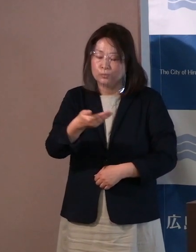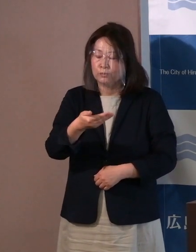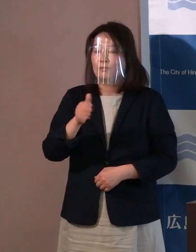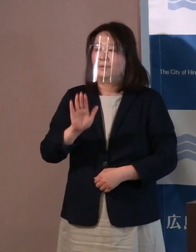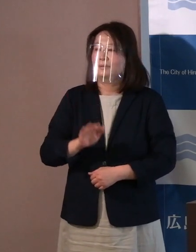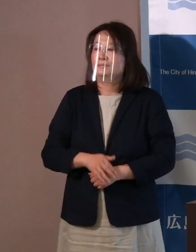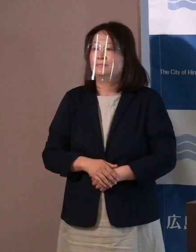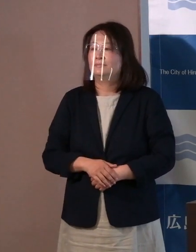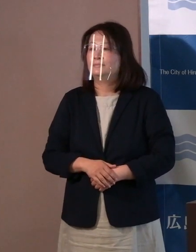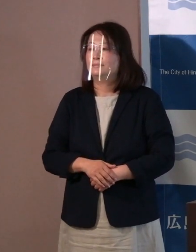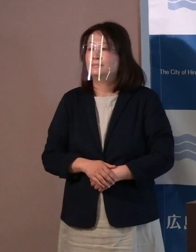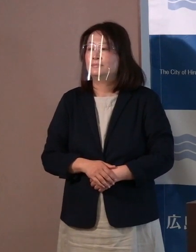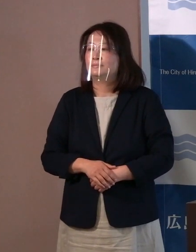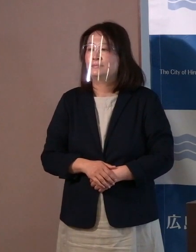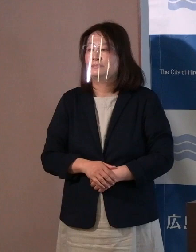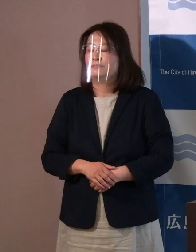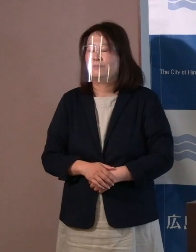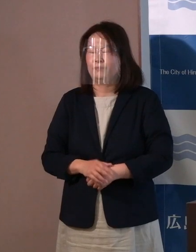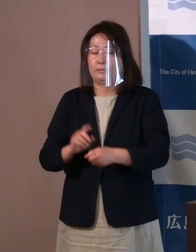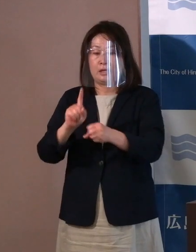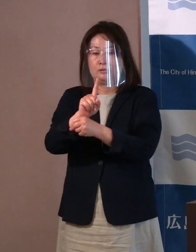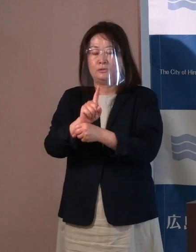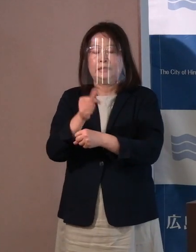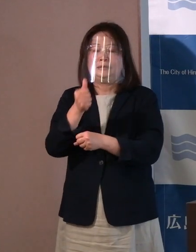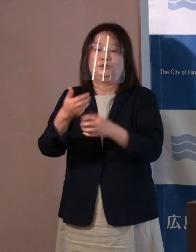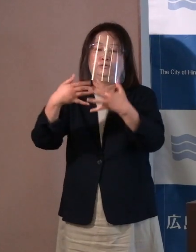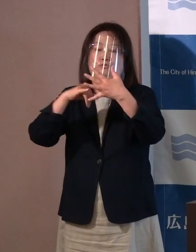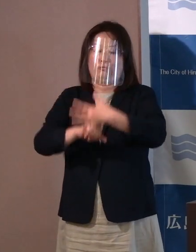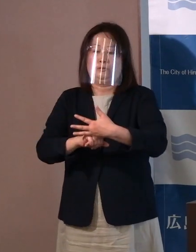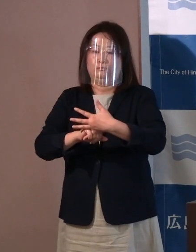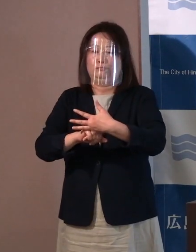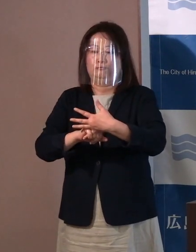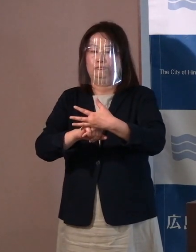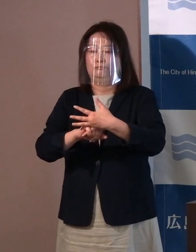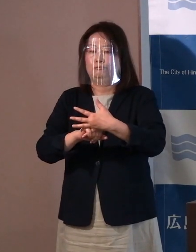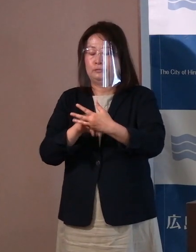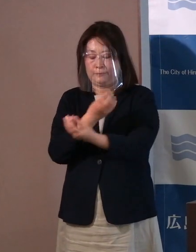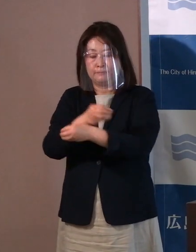核兵器禁止条約の締約国となるとともに､ これから開催される